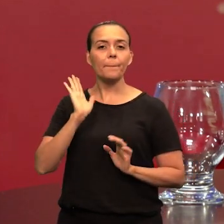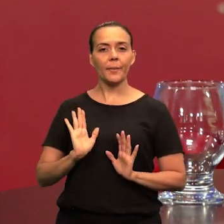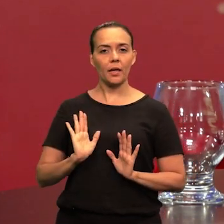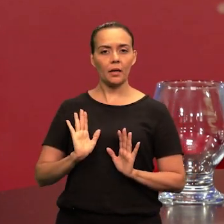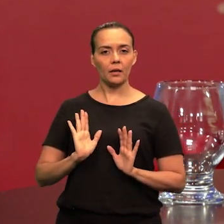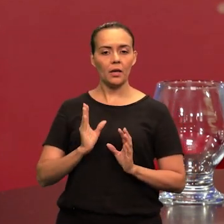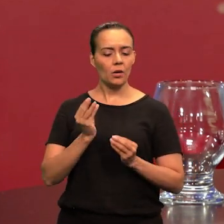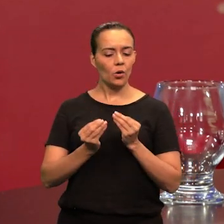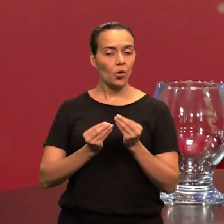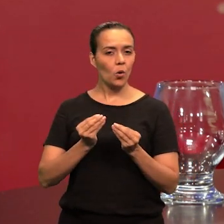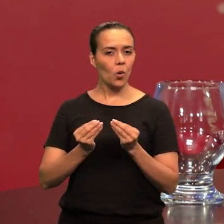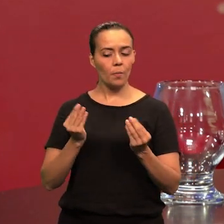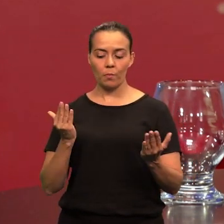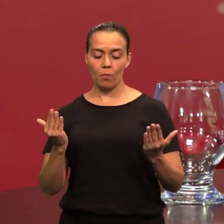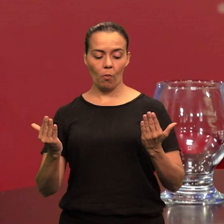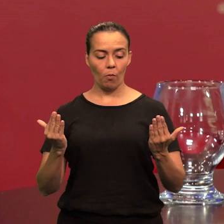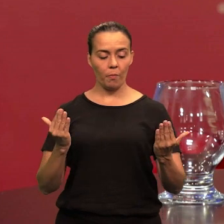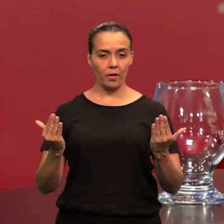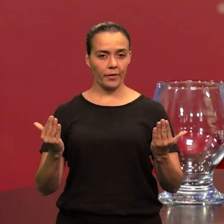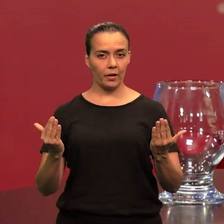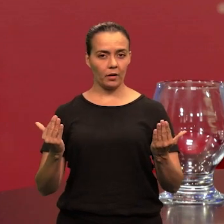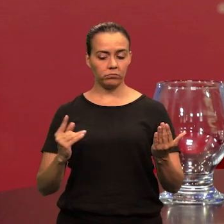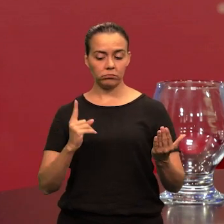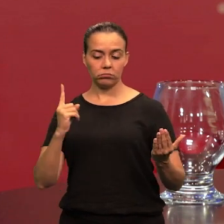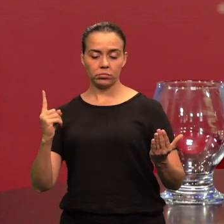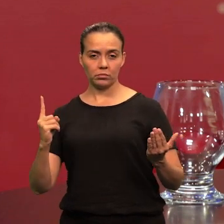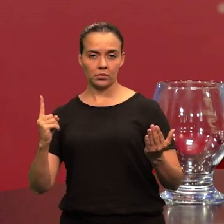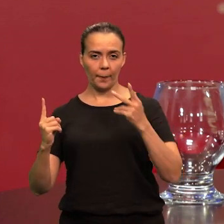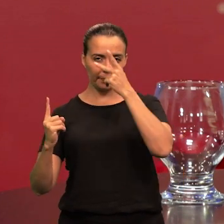tudo aquilo que você consegue não precisar fazer,